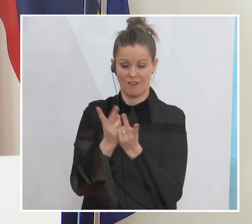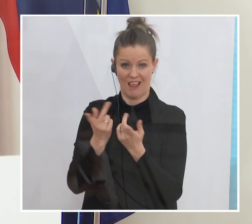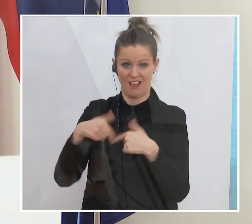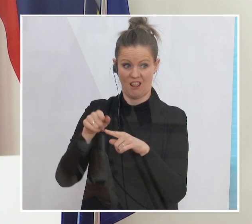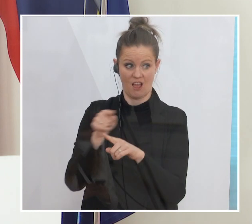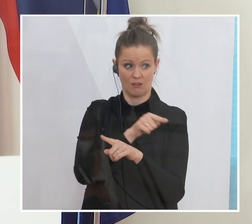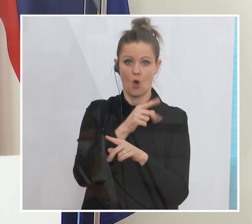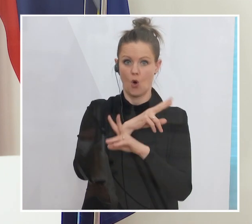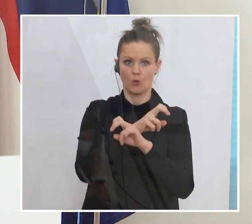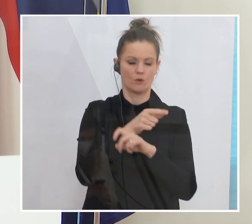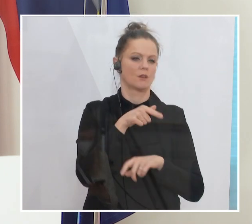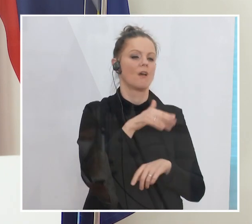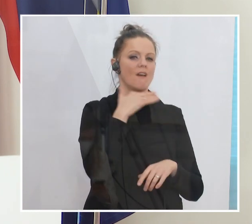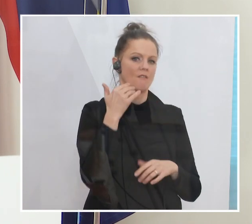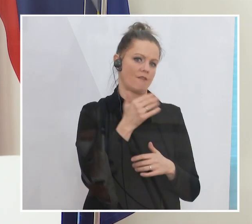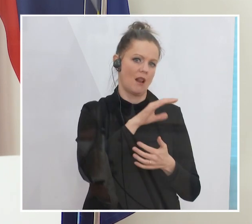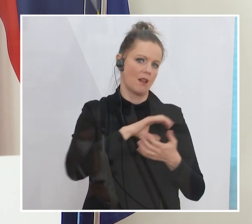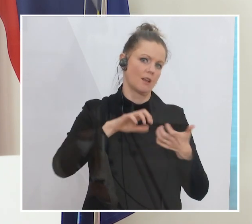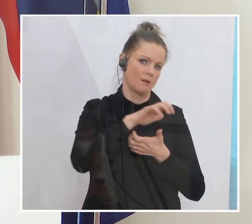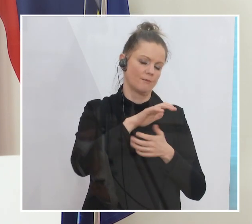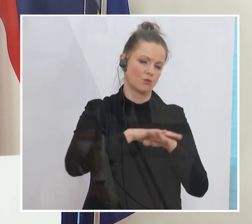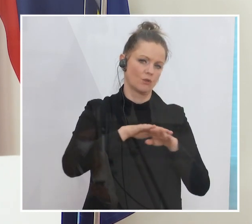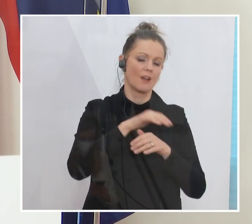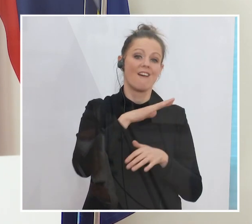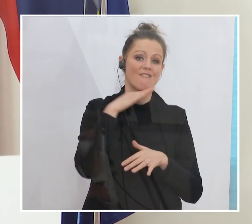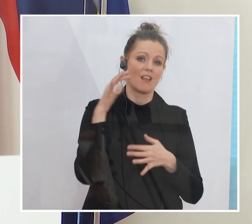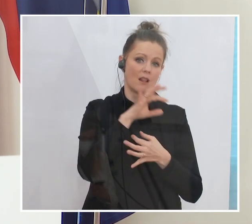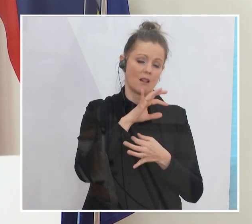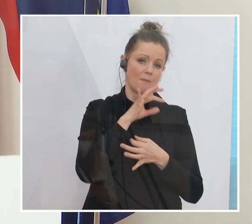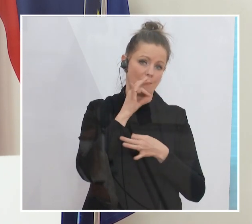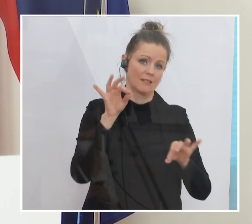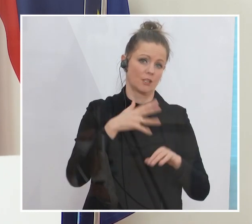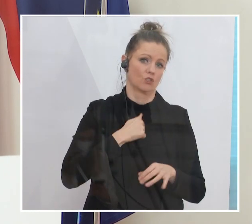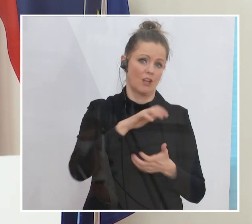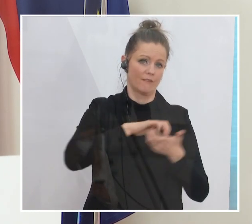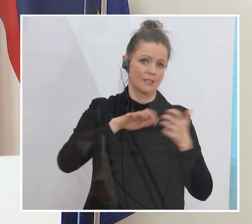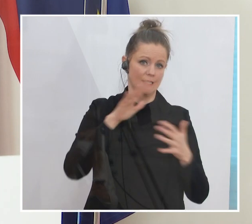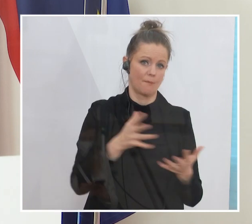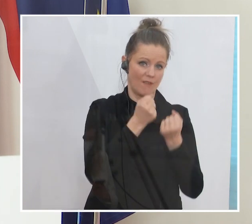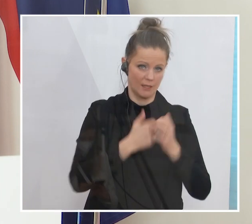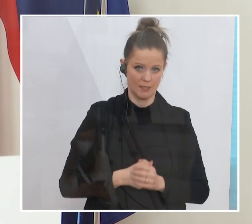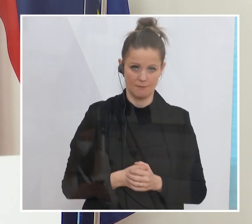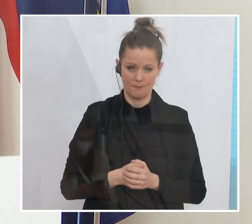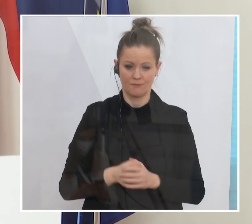als eben andere stark touristisch geprägte Länder. Die aktuellsten Maßnahmen, die wir gesetzt haben,